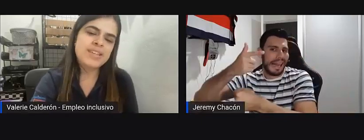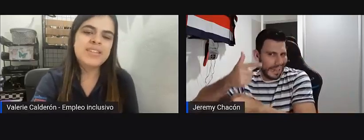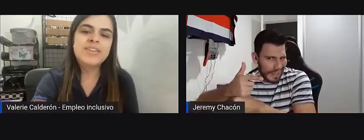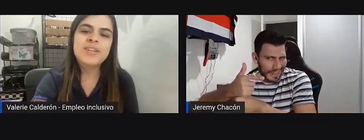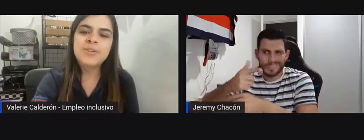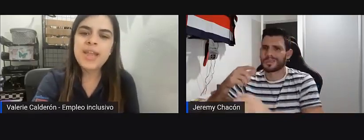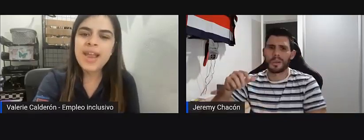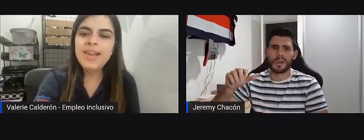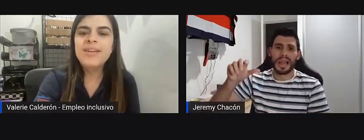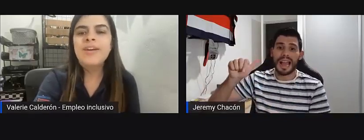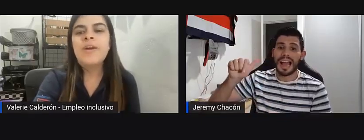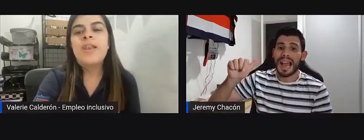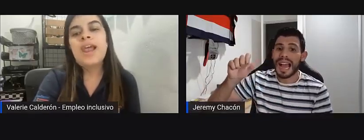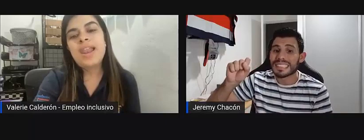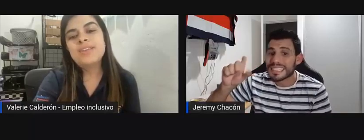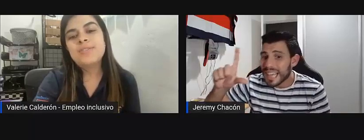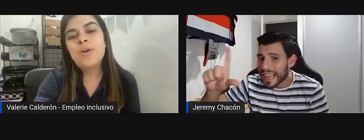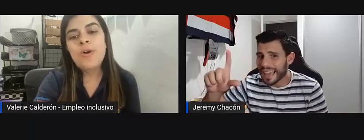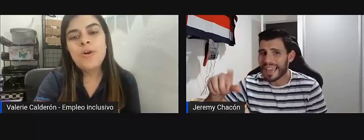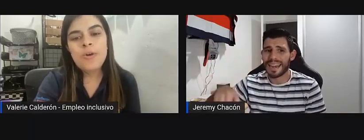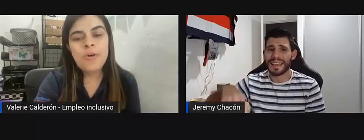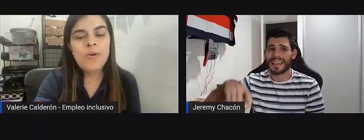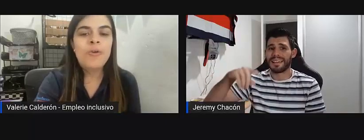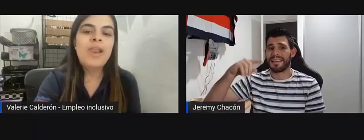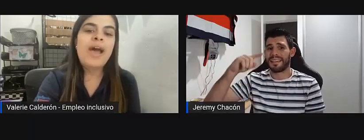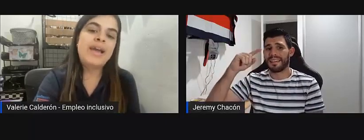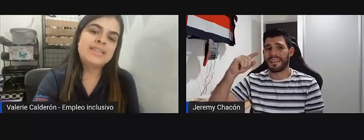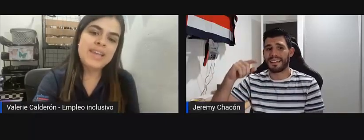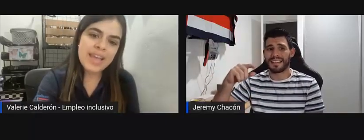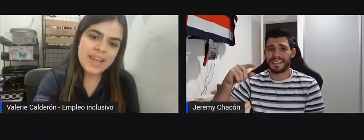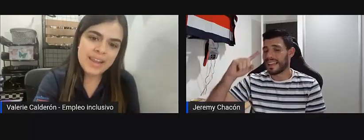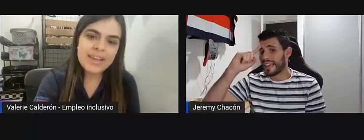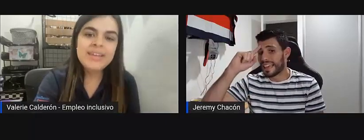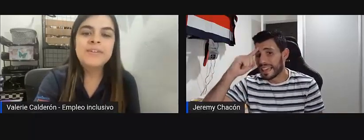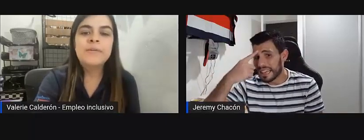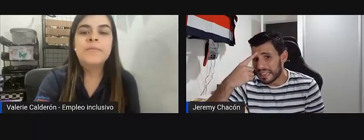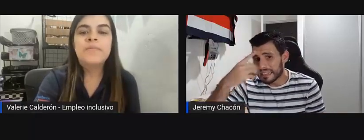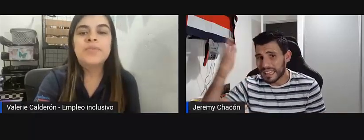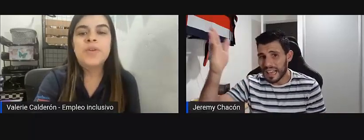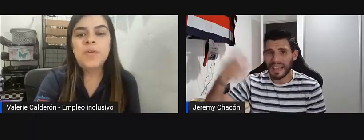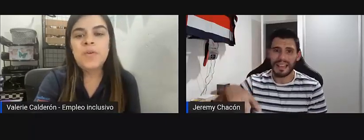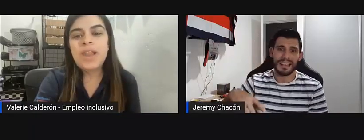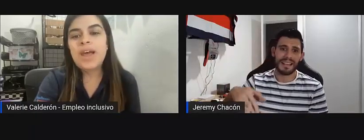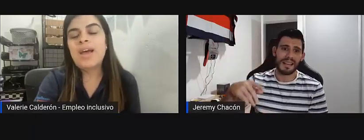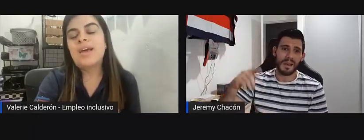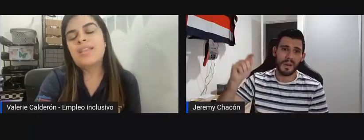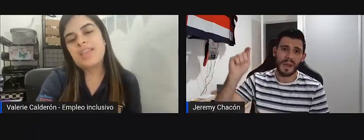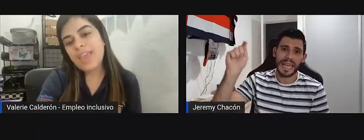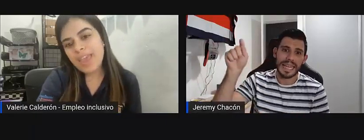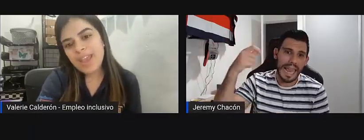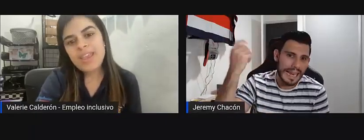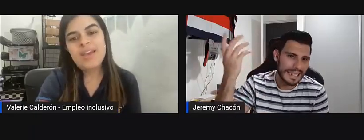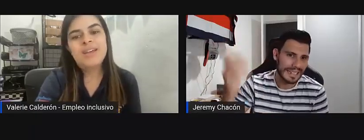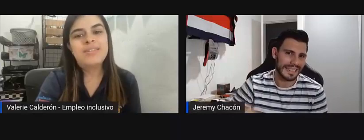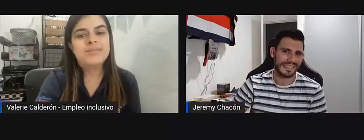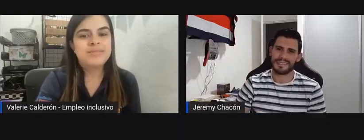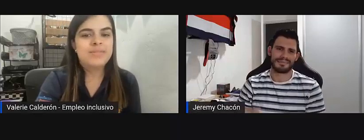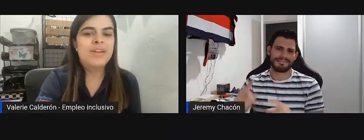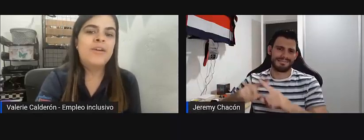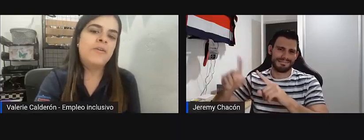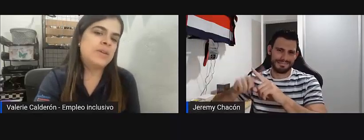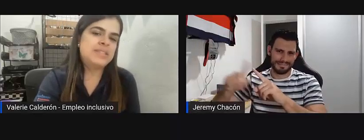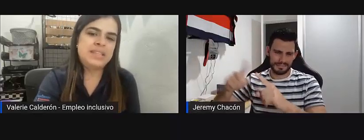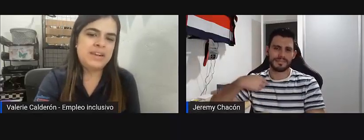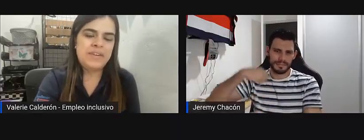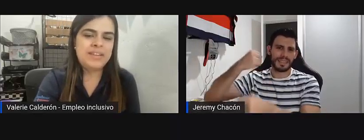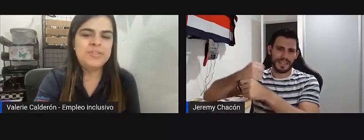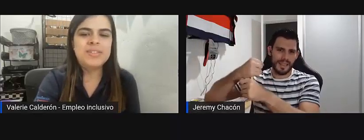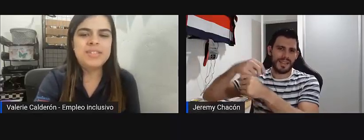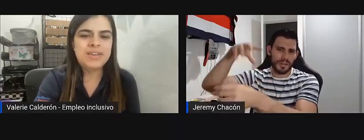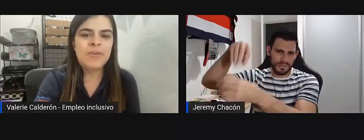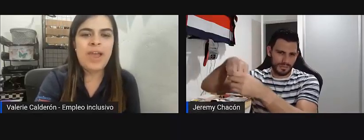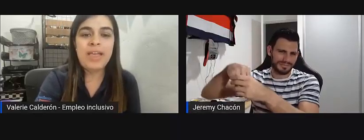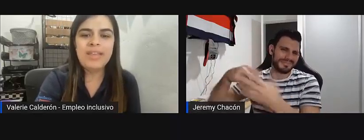de señas internacional la lesco o la sl o la de Kenia o etcétera verdad Entonces o